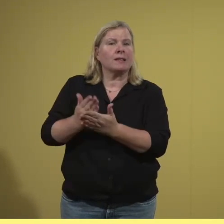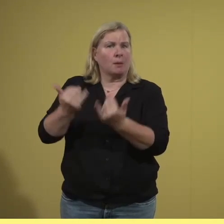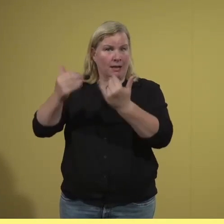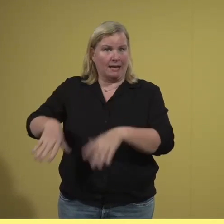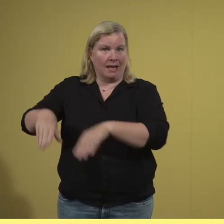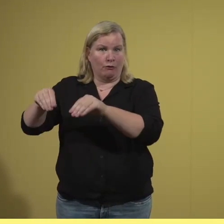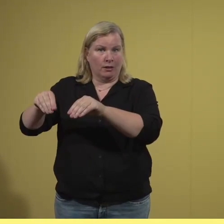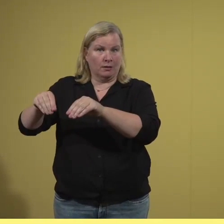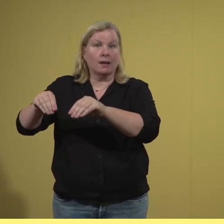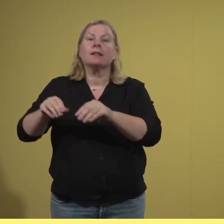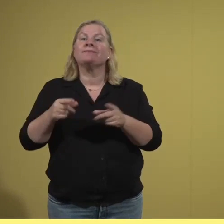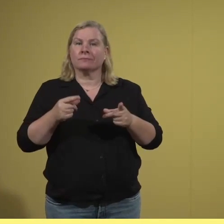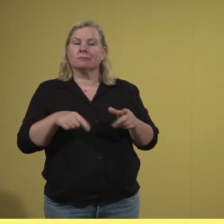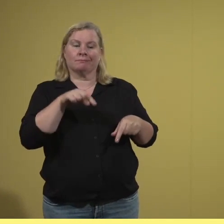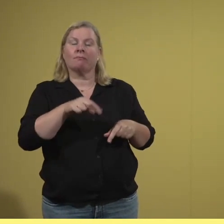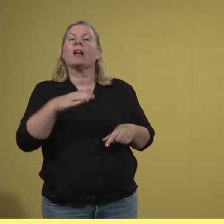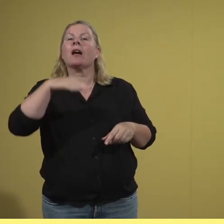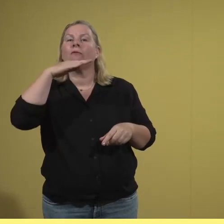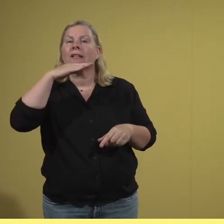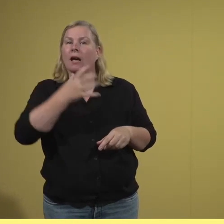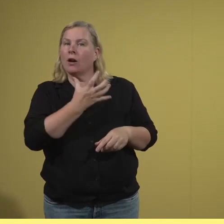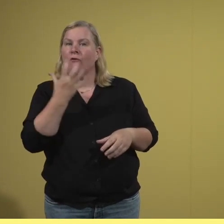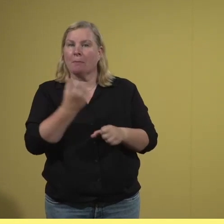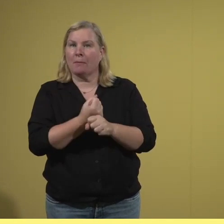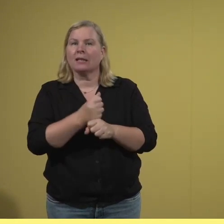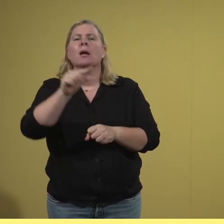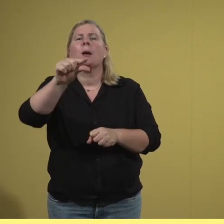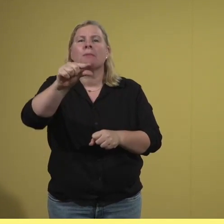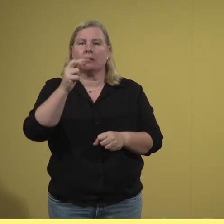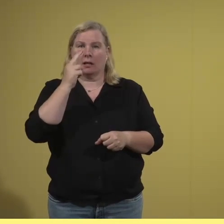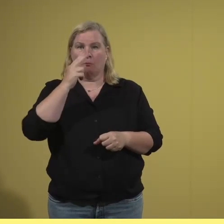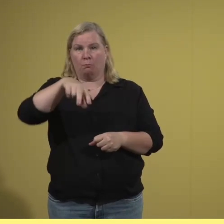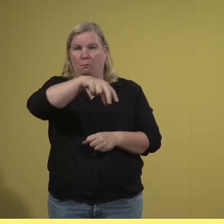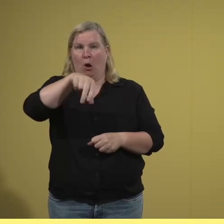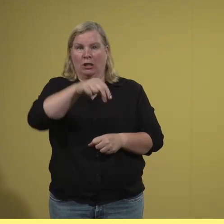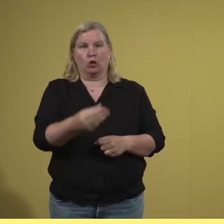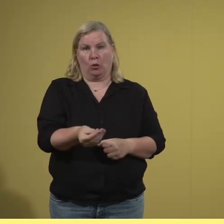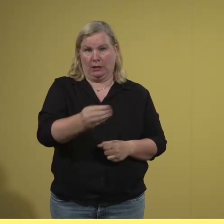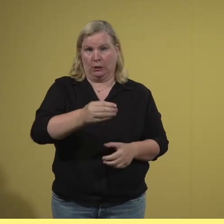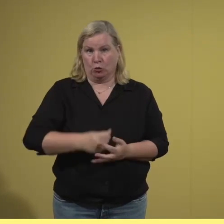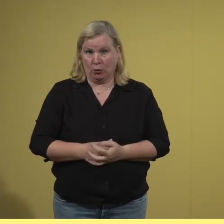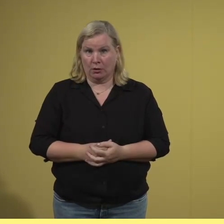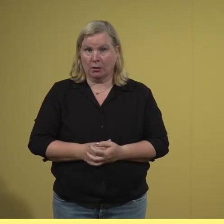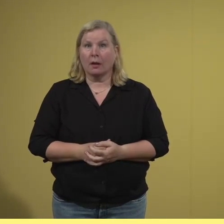Wir haben hier schon ein bisschen Wasser aufgewärmt. Man sieht es vielleicht auch schon. Ein bisschen braunen Zucker haben wir auch schon rein gegeben.